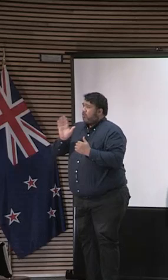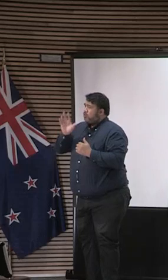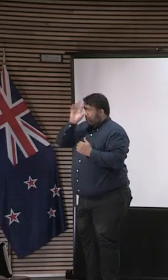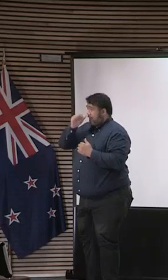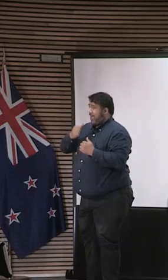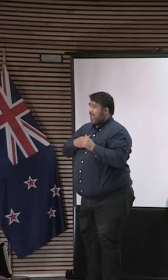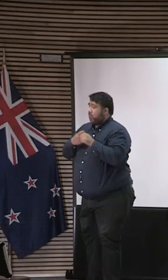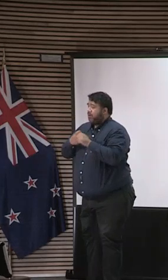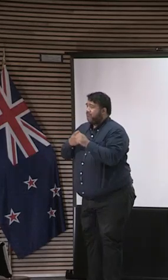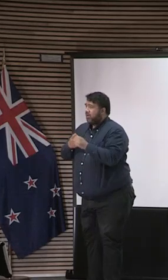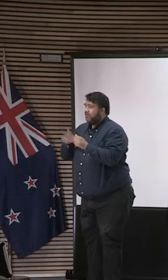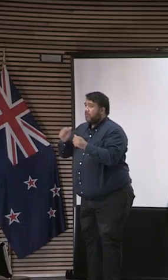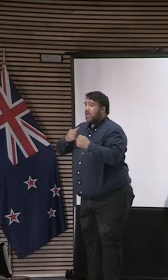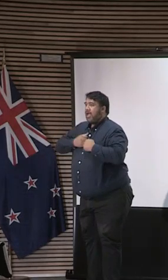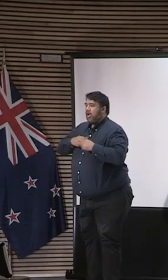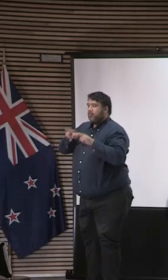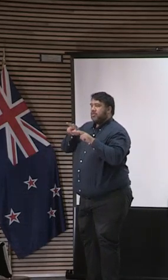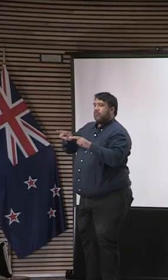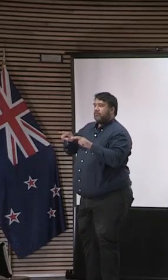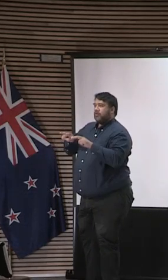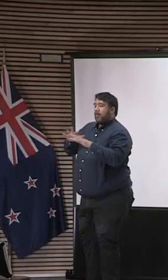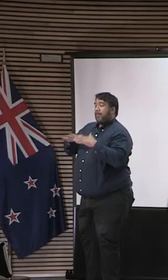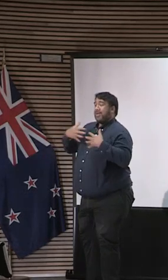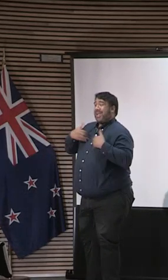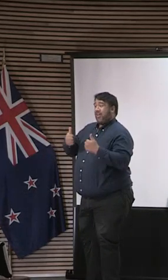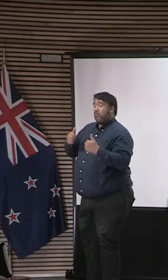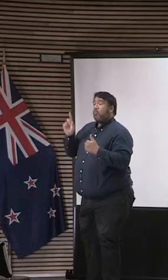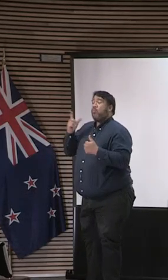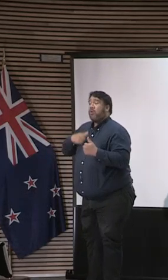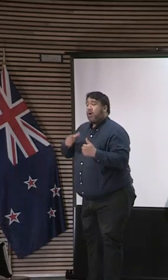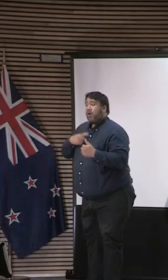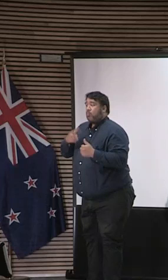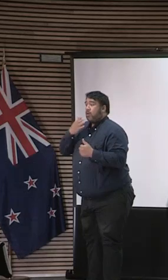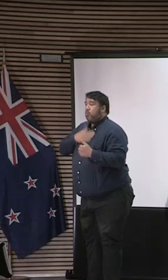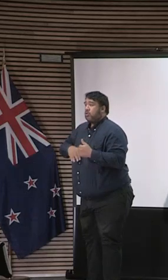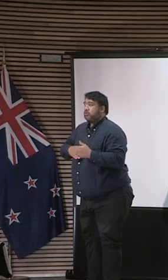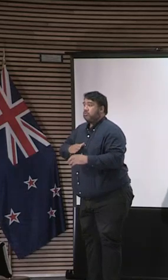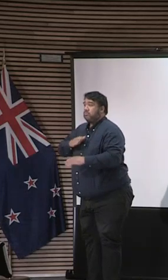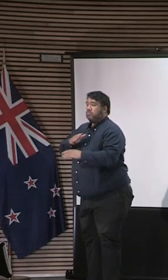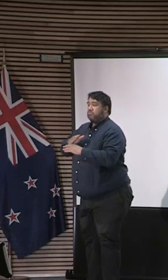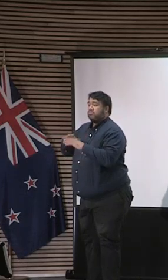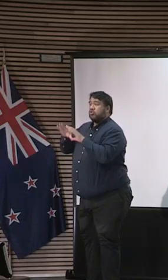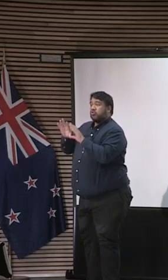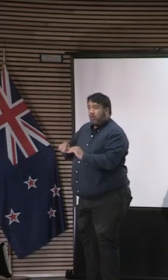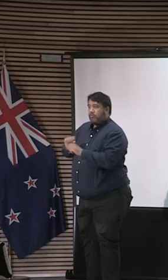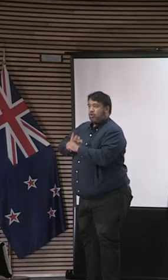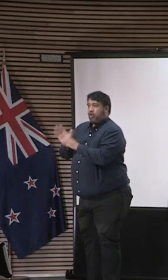taumata i Te Manat. Hauora ... Kaore e tika ana kia whai whakaaro ki aua momo